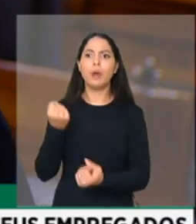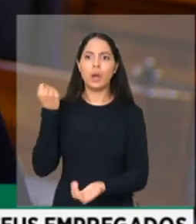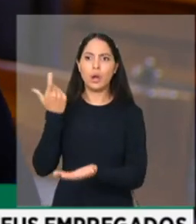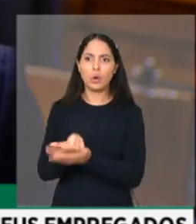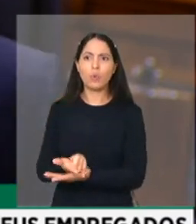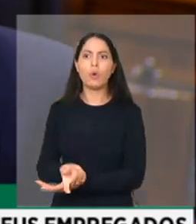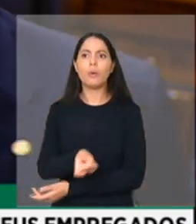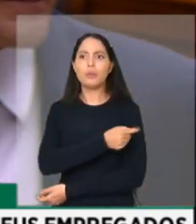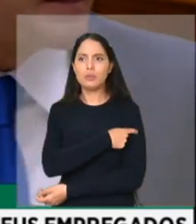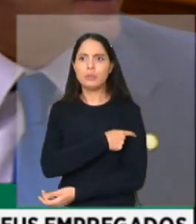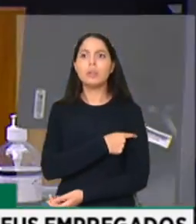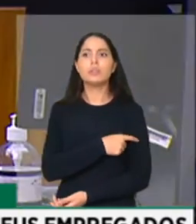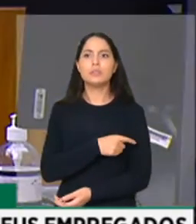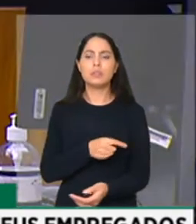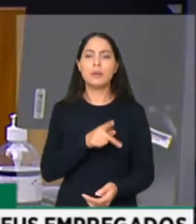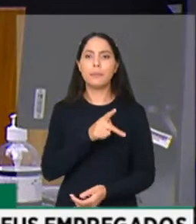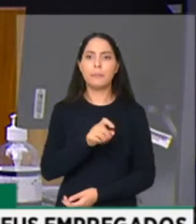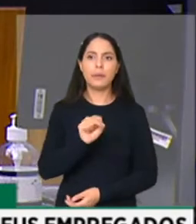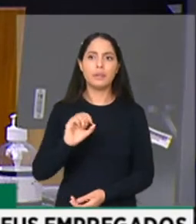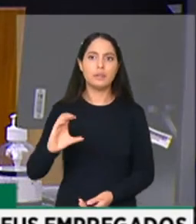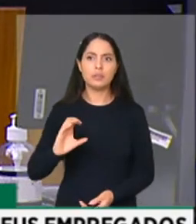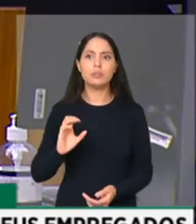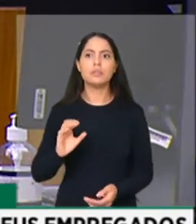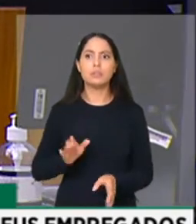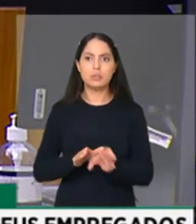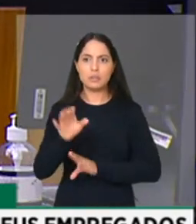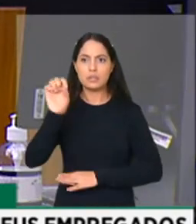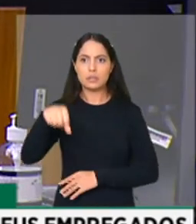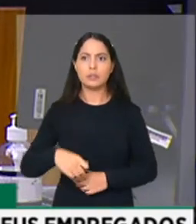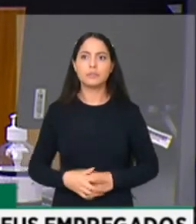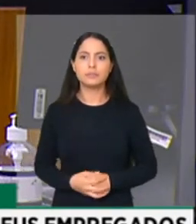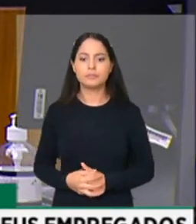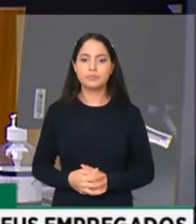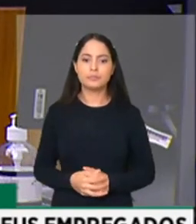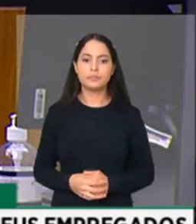AQUISIÇÃO DE VACINAS. O PSC ORIENTA SIM. -- [PRESIDENTE]: COMO